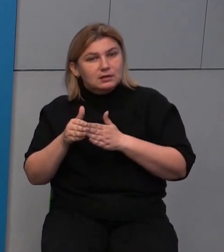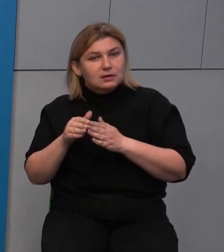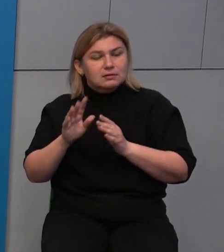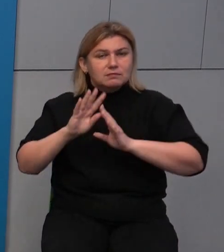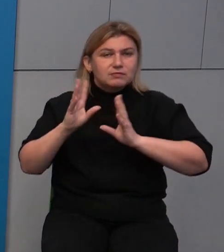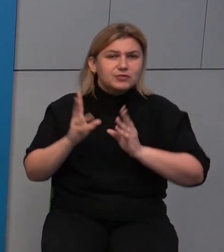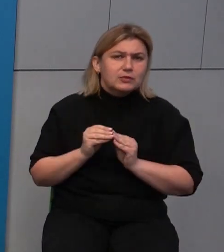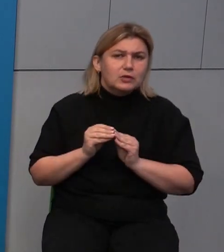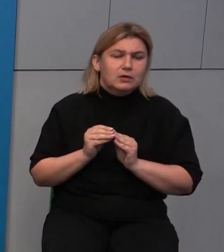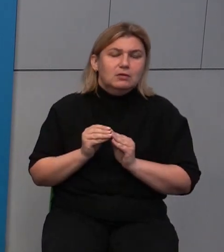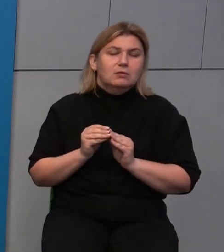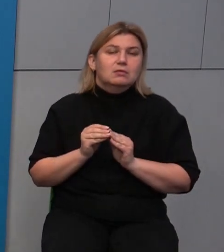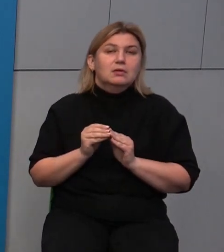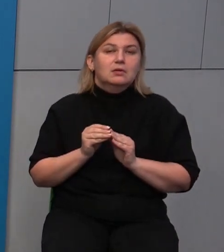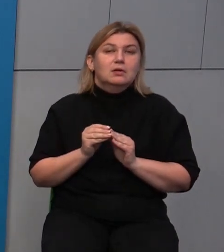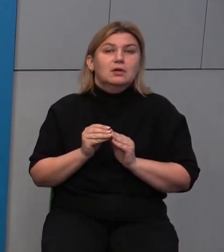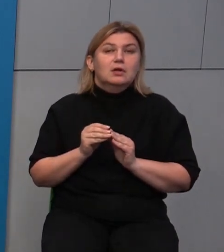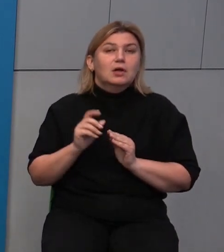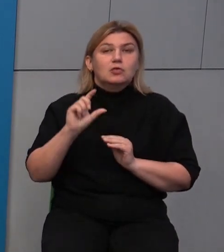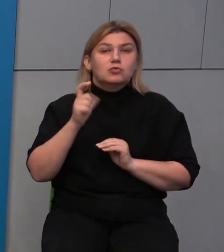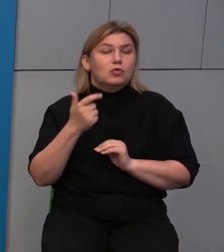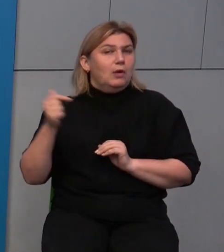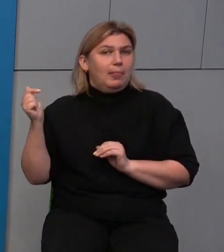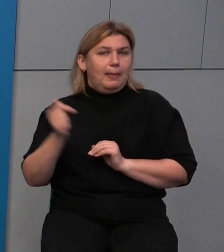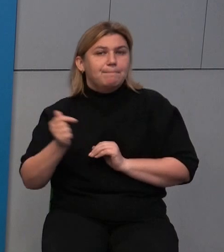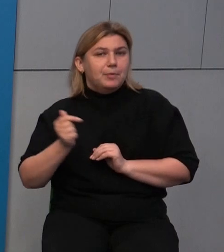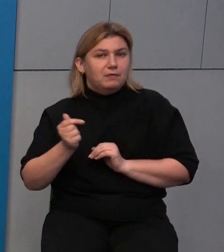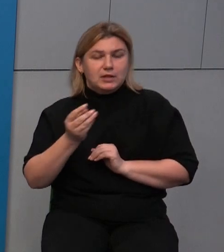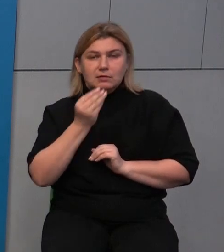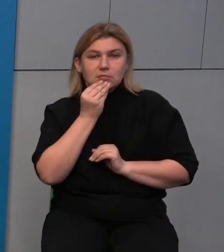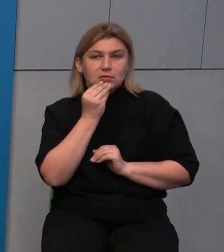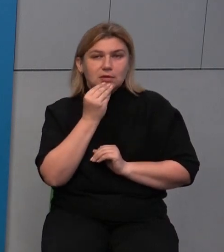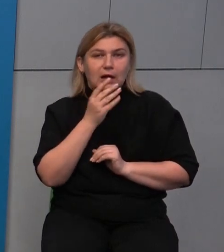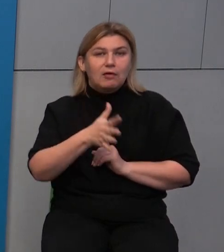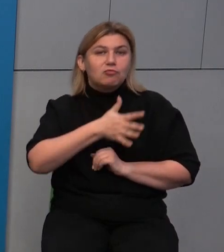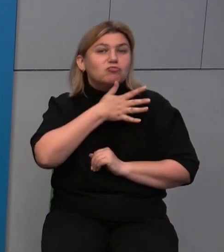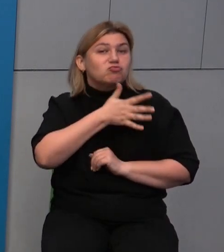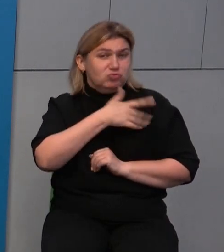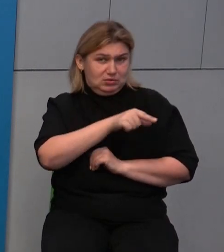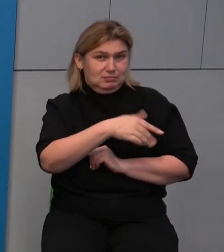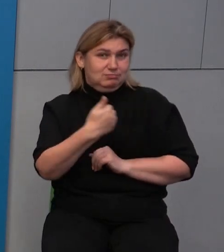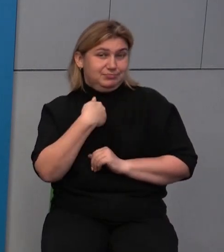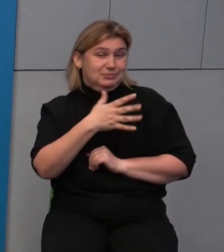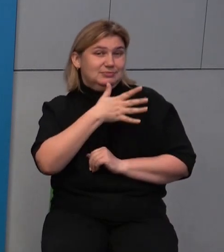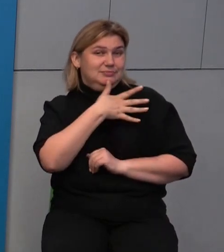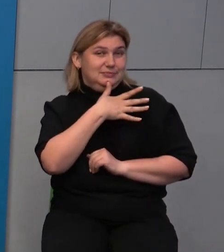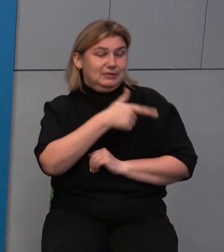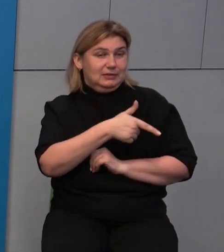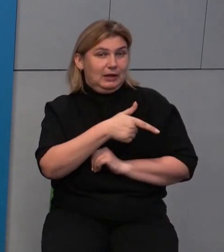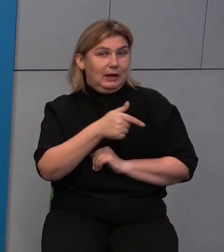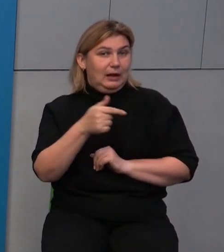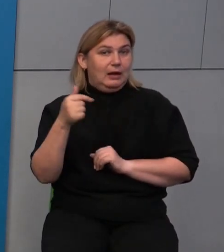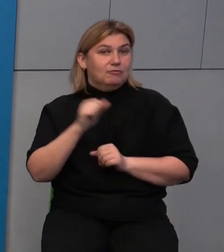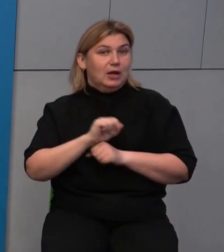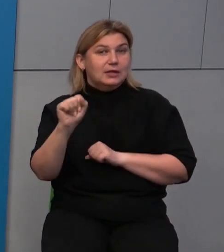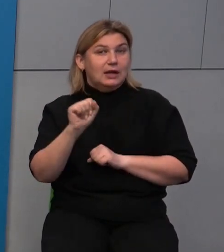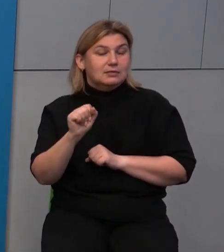czego nie powinien jeść jako Żyd i takiego dawania znaku,